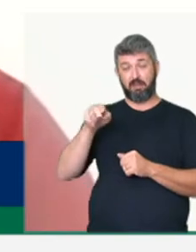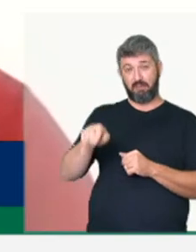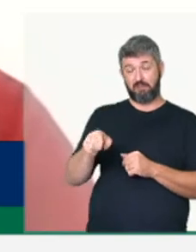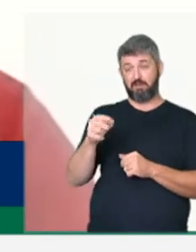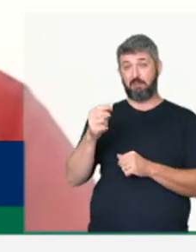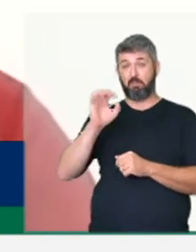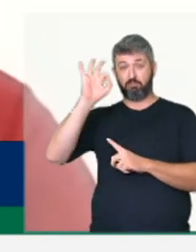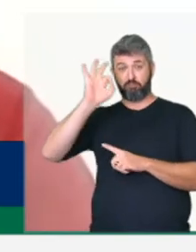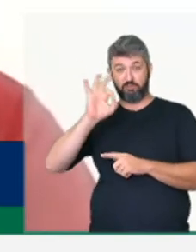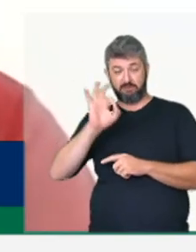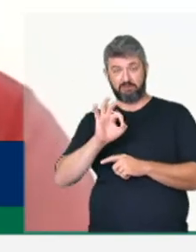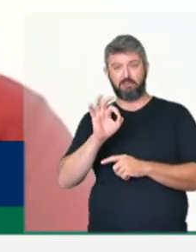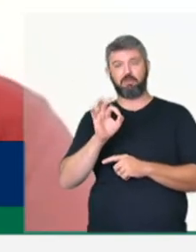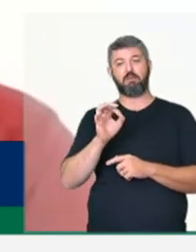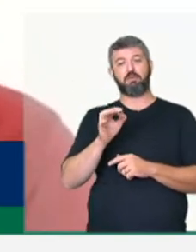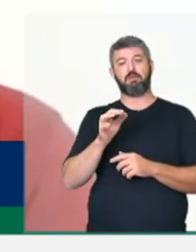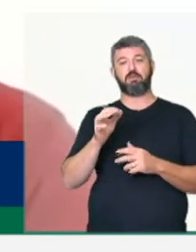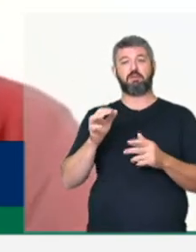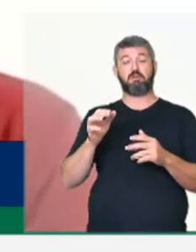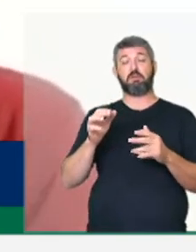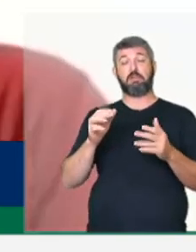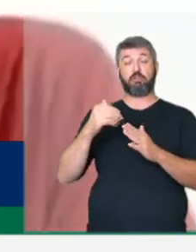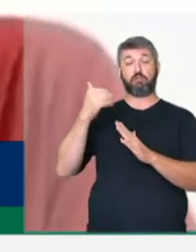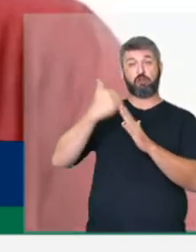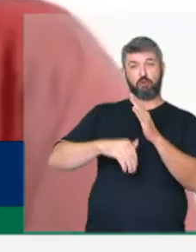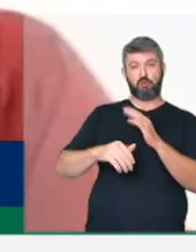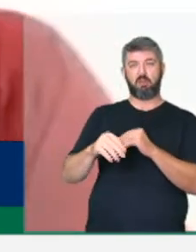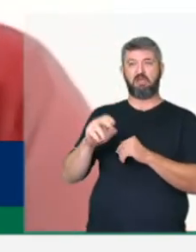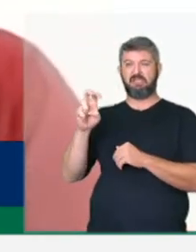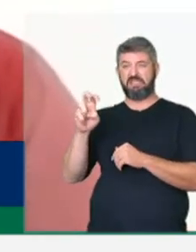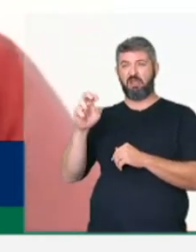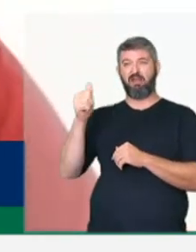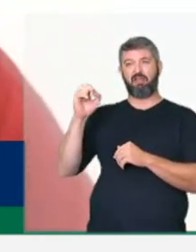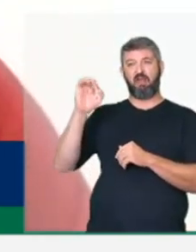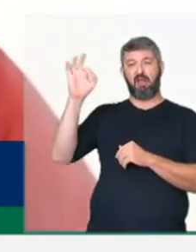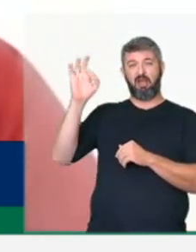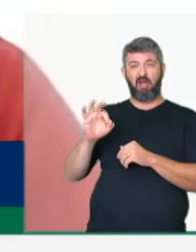CONTRA O NORDESTE, CONTRA O NORTE É A EXTINÇÃO DOS FUNDOS QUE O RELATOR TERÁQUE VOTAR CONOSCO NO PRÓXIMO